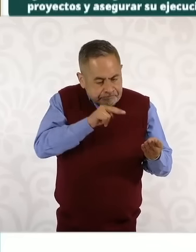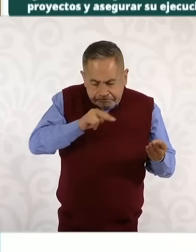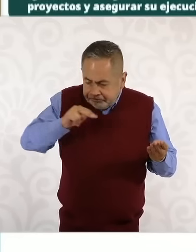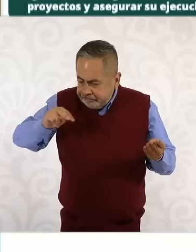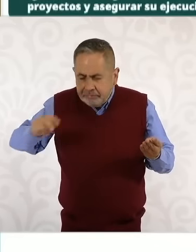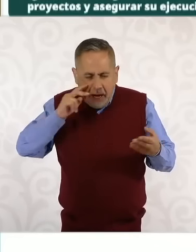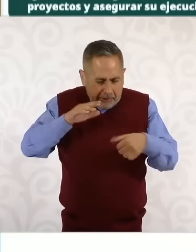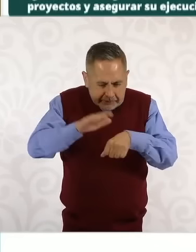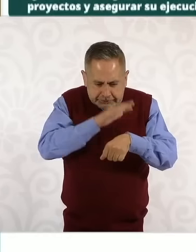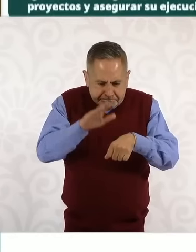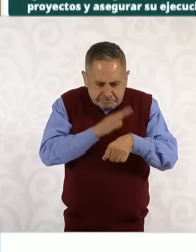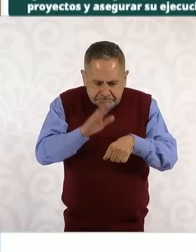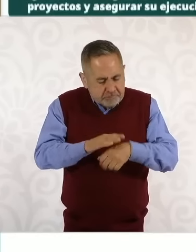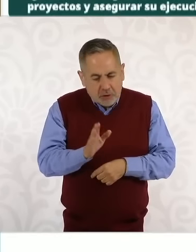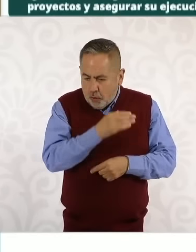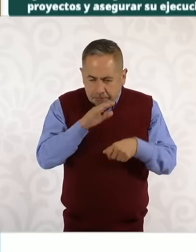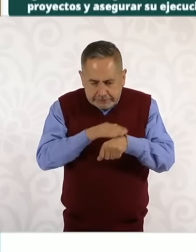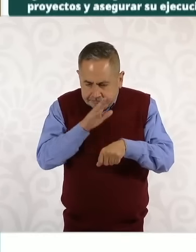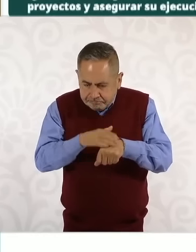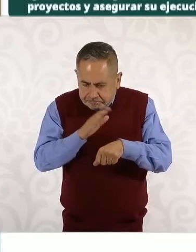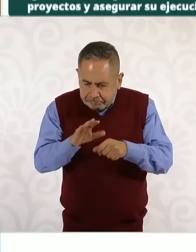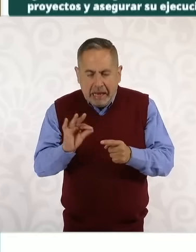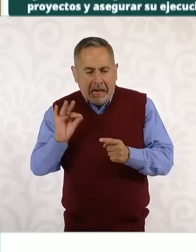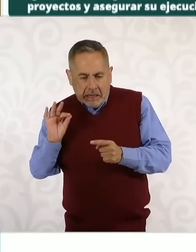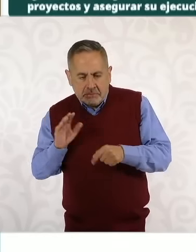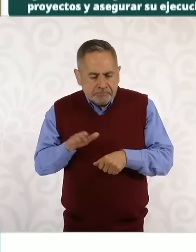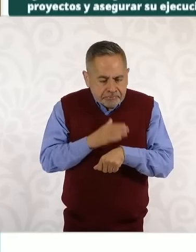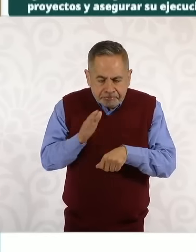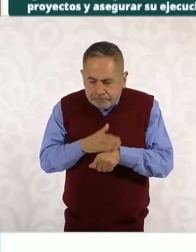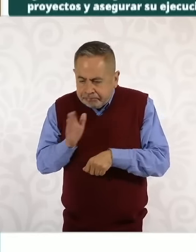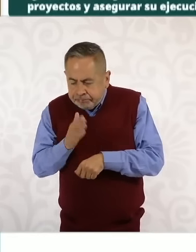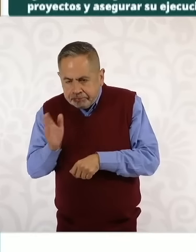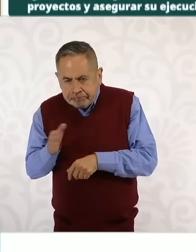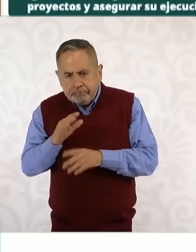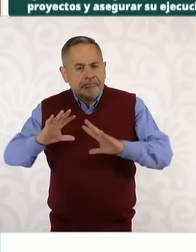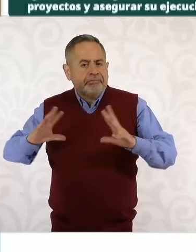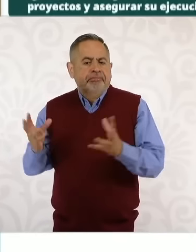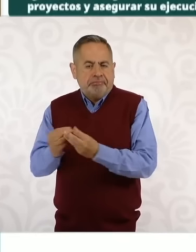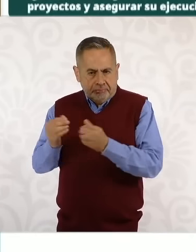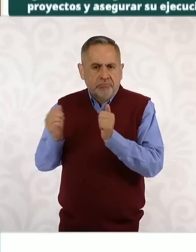todos los requisitos. Luego se se ingresó ya los expedientes integrados con los elementos